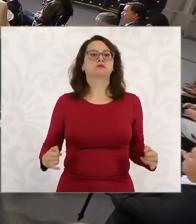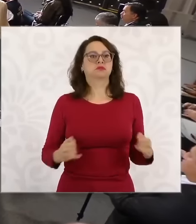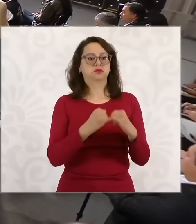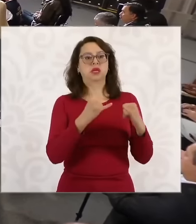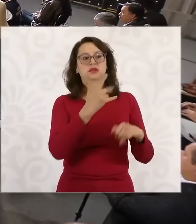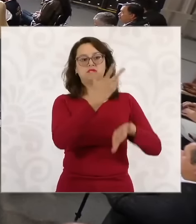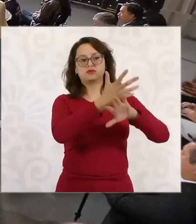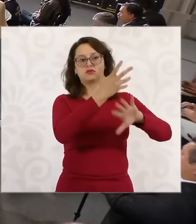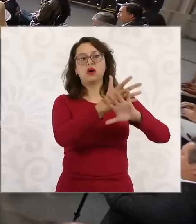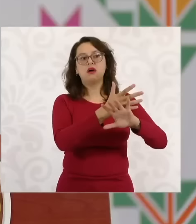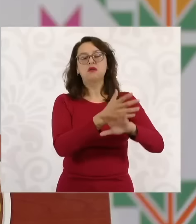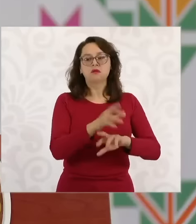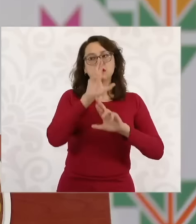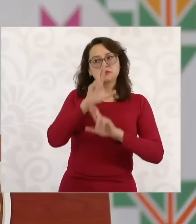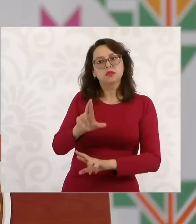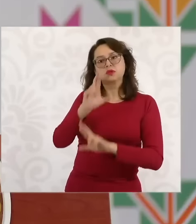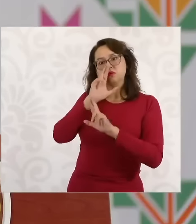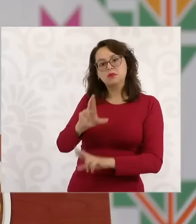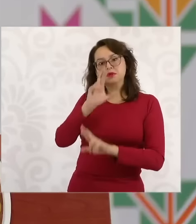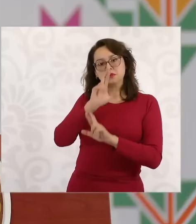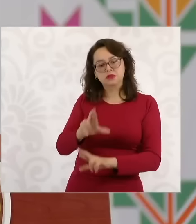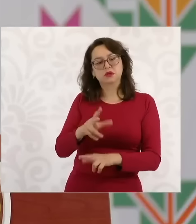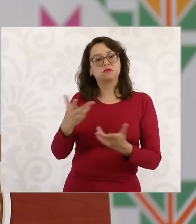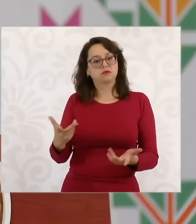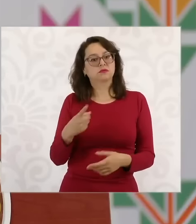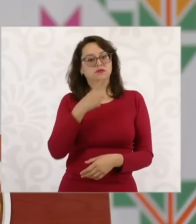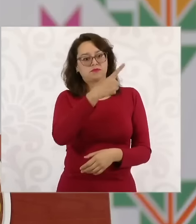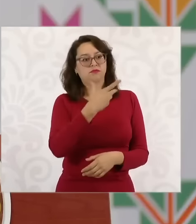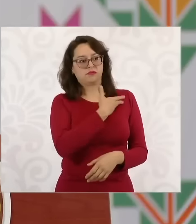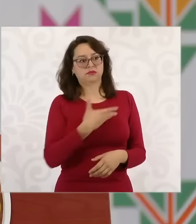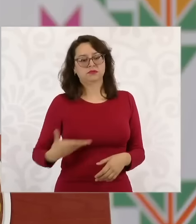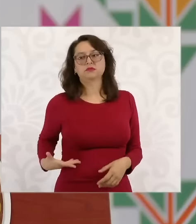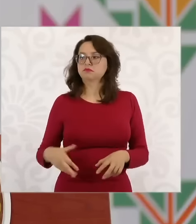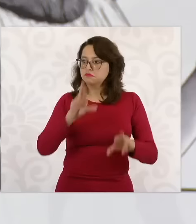gobierno de los Estados Unidos, incluida la máxima institución que es la presidencia de los Estados